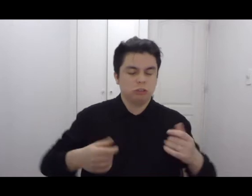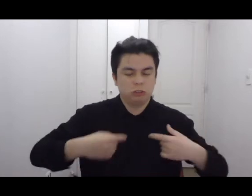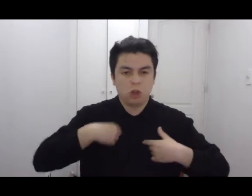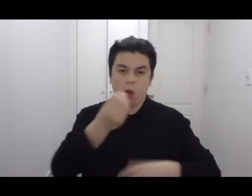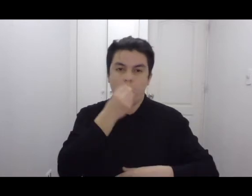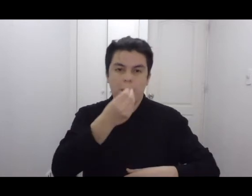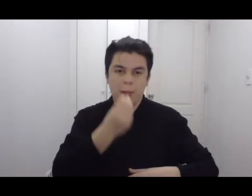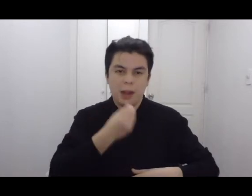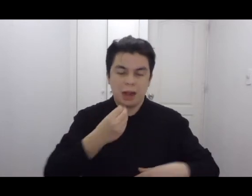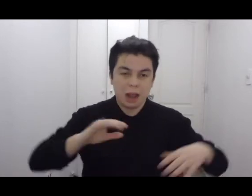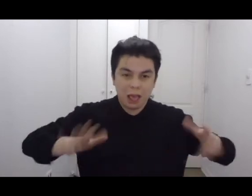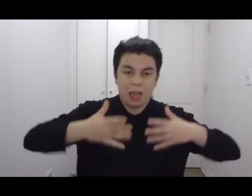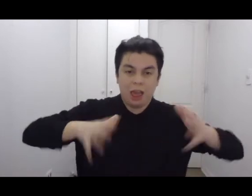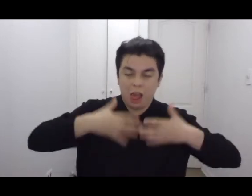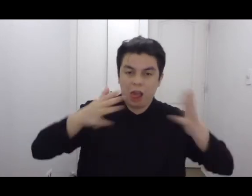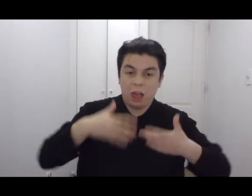tienen que balancear con proteínas de otras partes